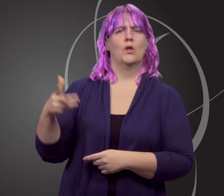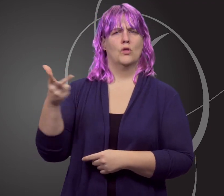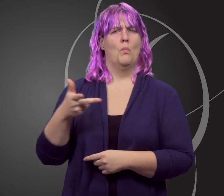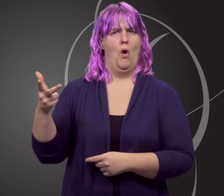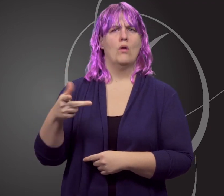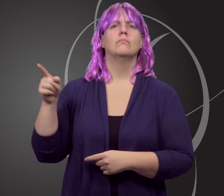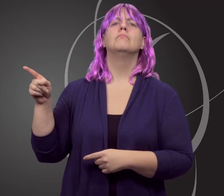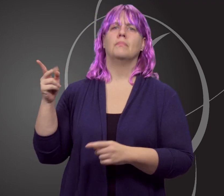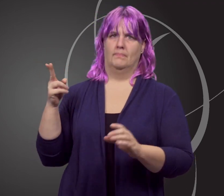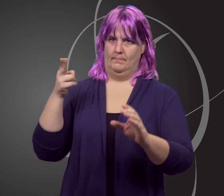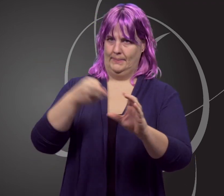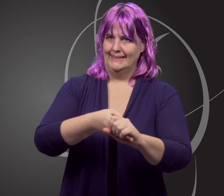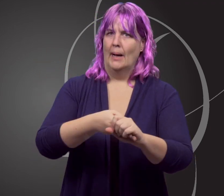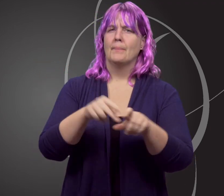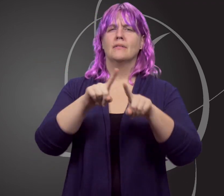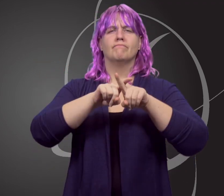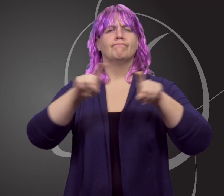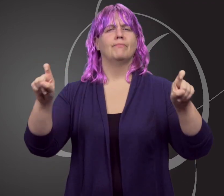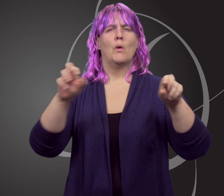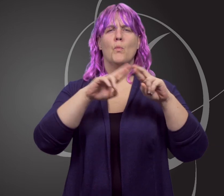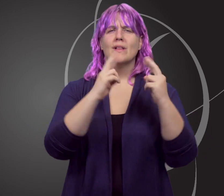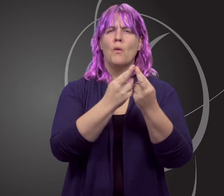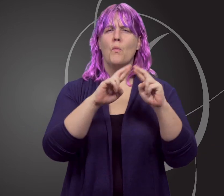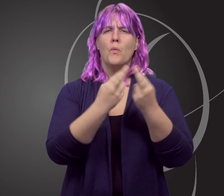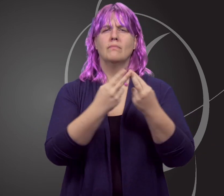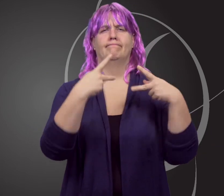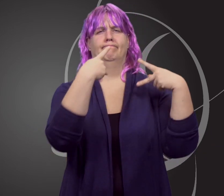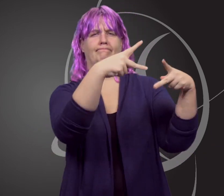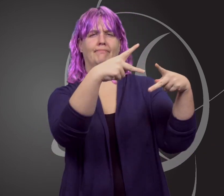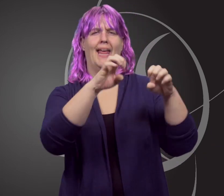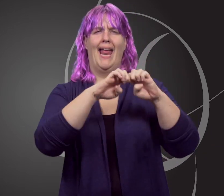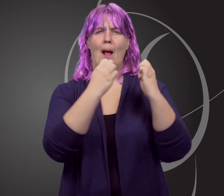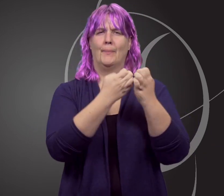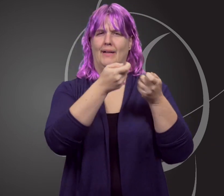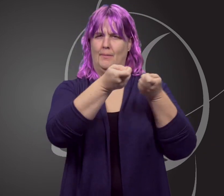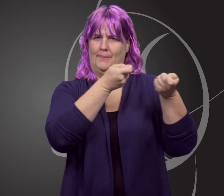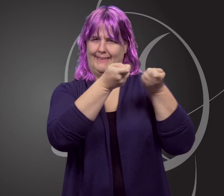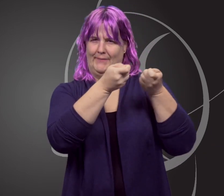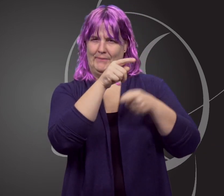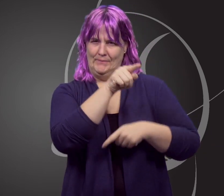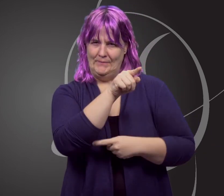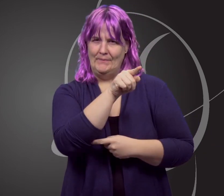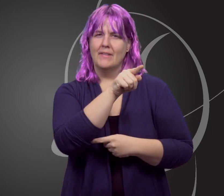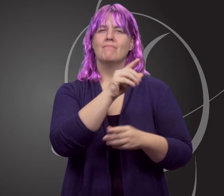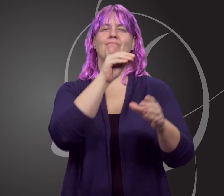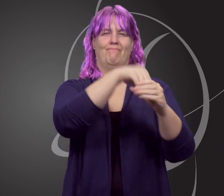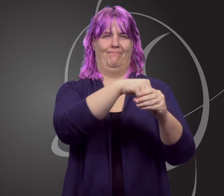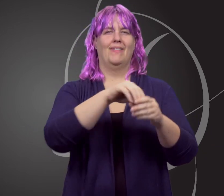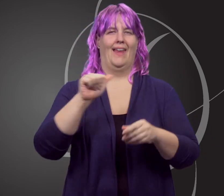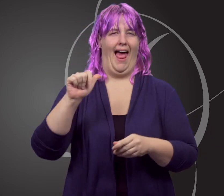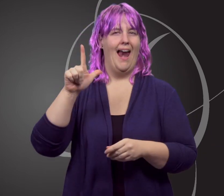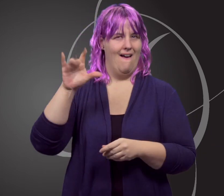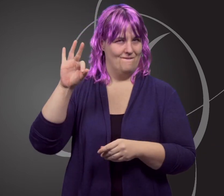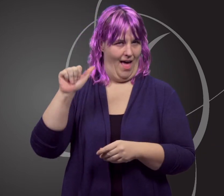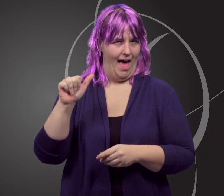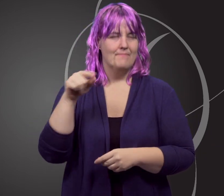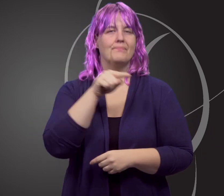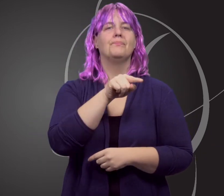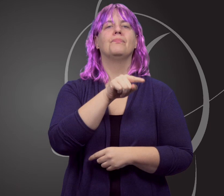dans le cadre des réunions de l’équipe directrice de l’ALFA.